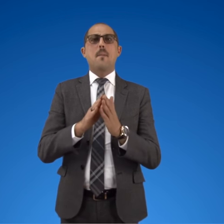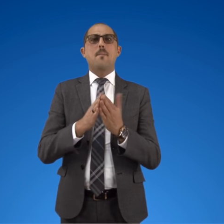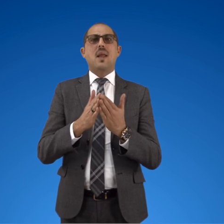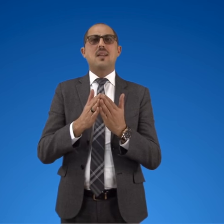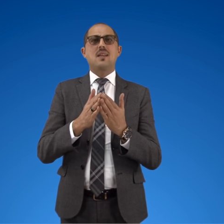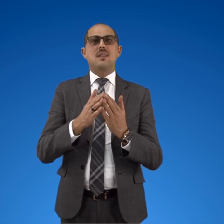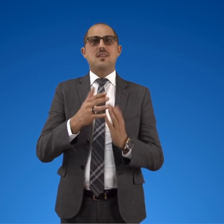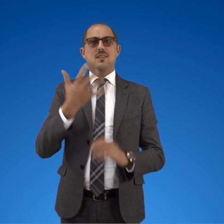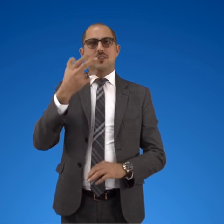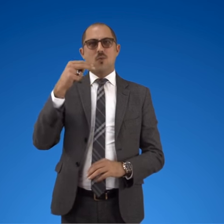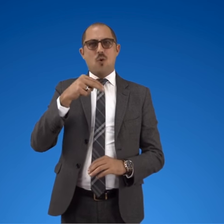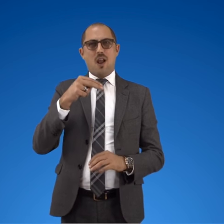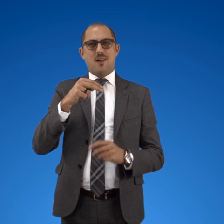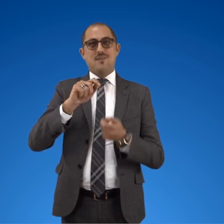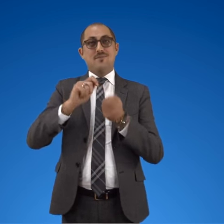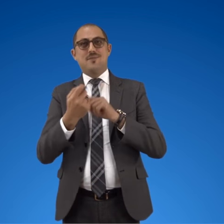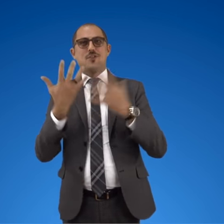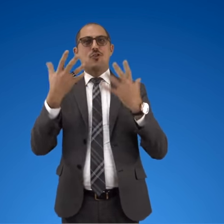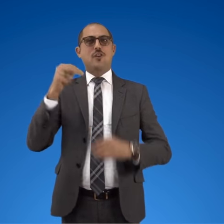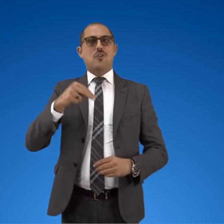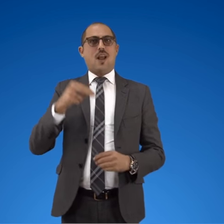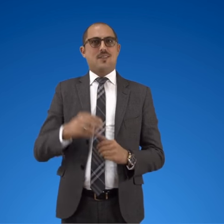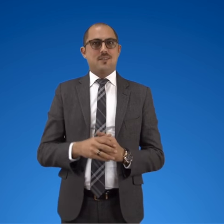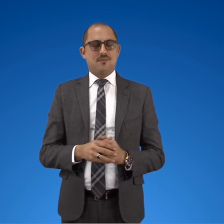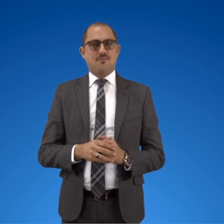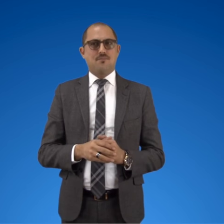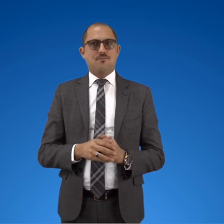Rinnovo della patente da 5 anni a 10 anni.